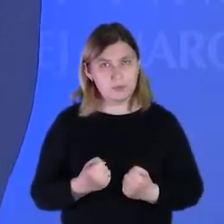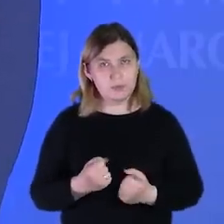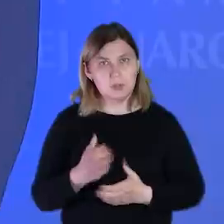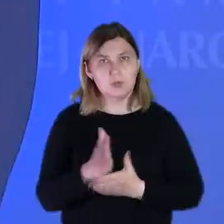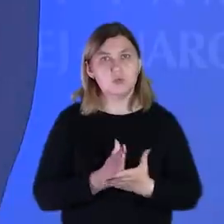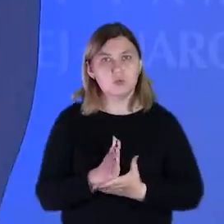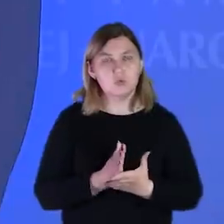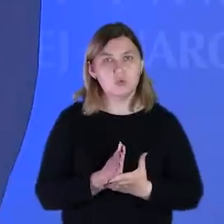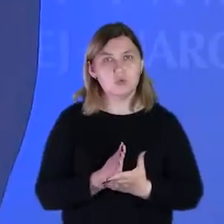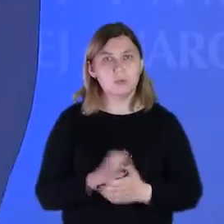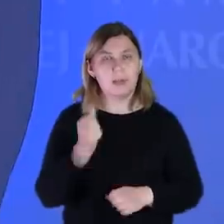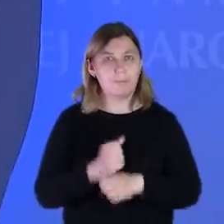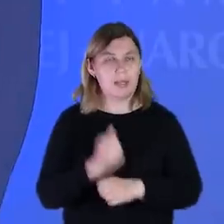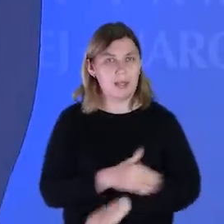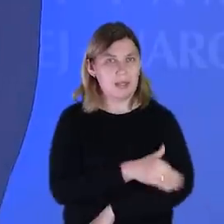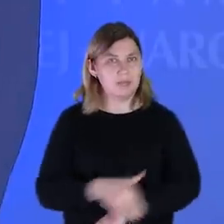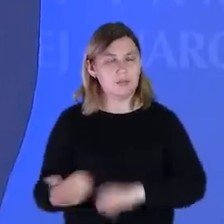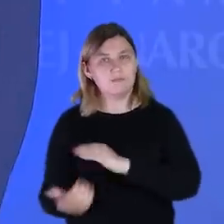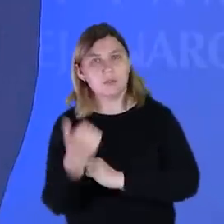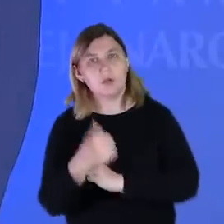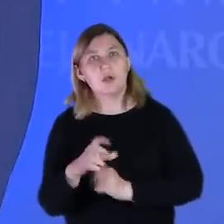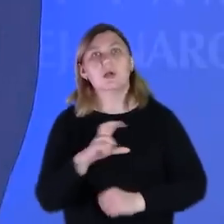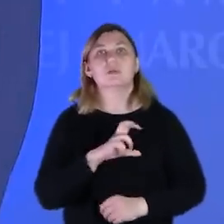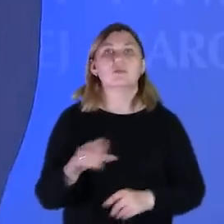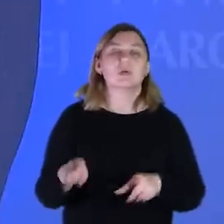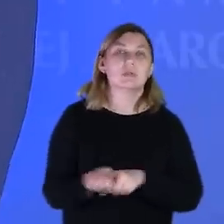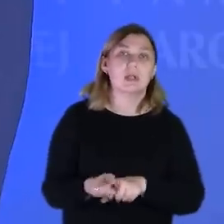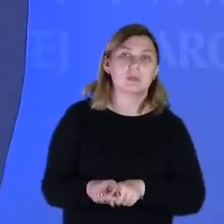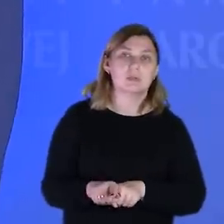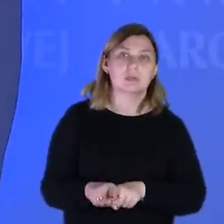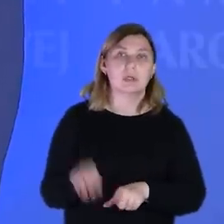służb pracujących na granicy wschodniej, czy też... Albo jeszcze inaczej!